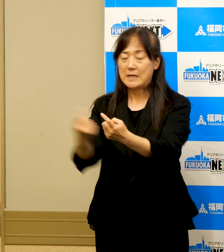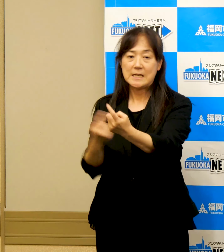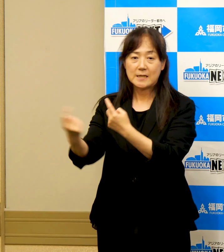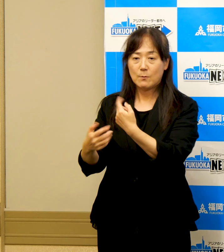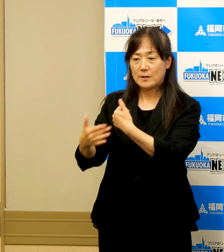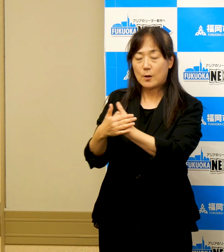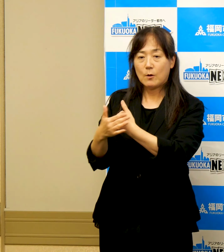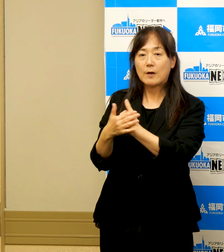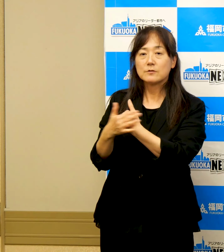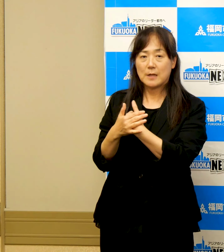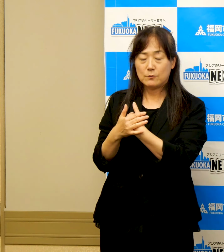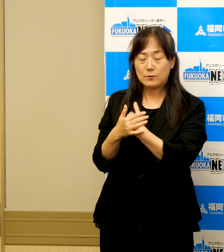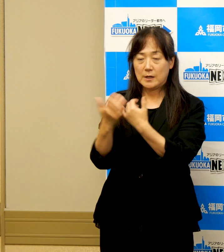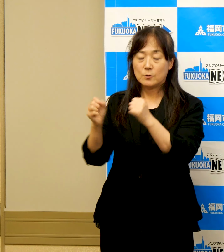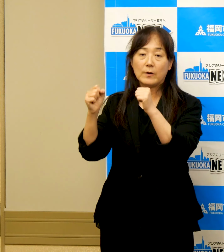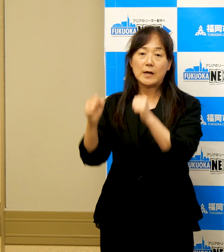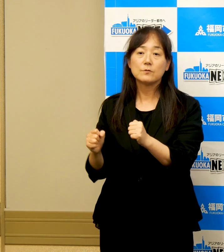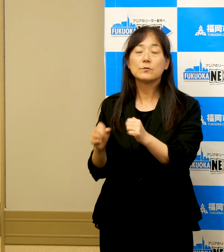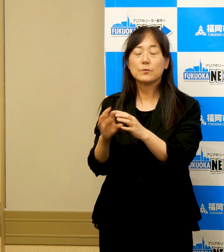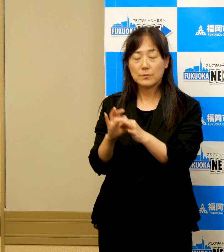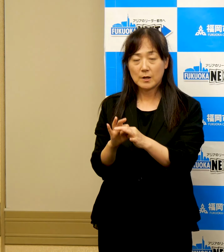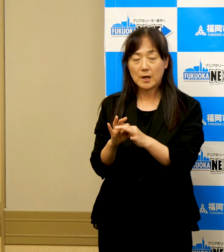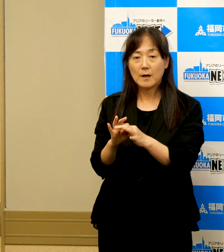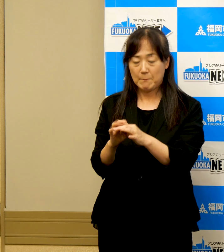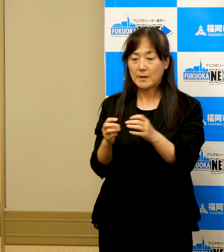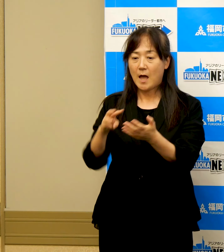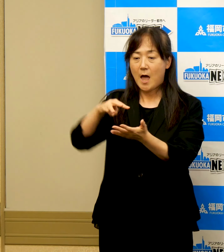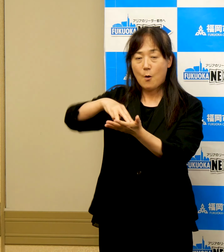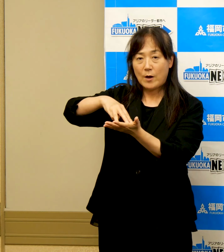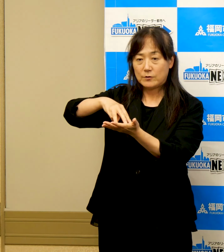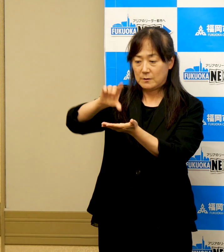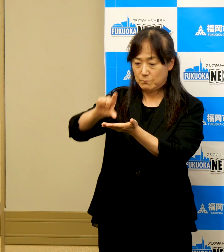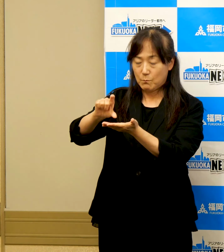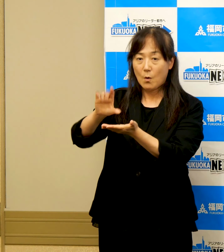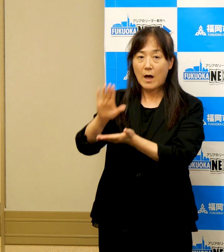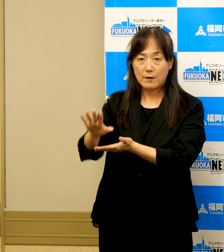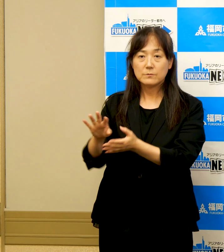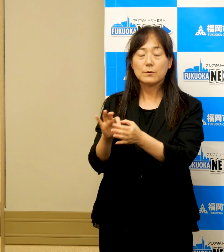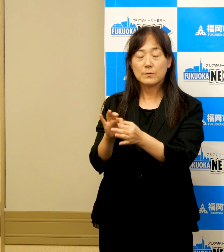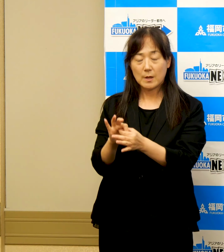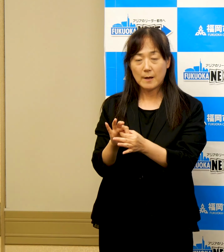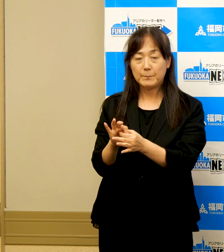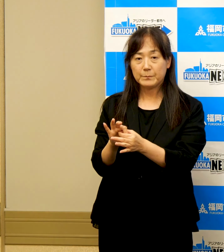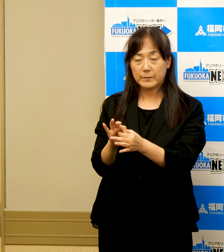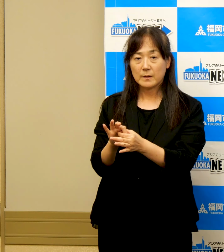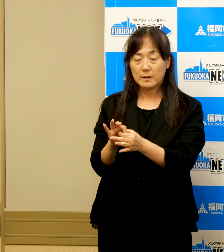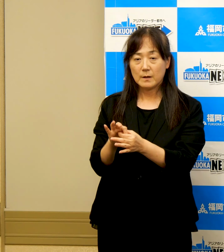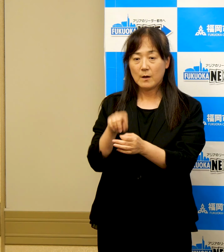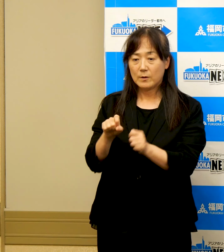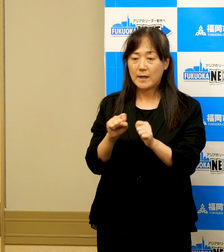それだけさばける人がいるので それとワクチンも確保しているわけですから それでやろうということなんで